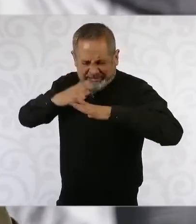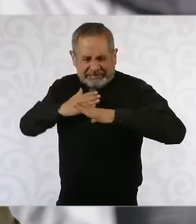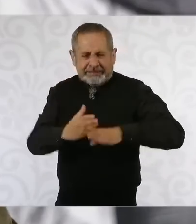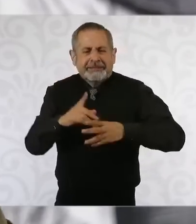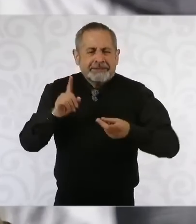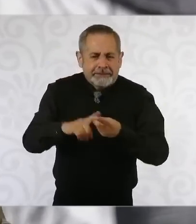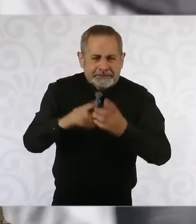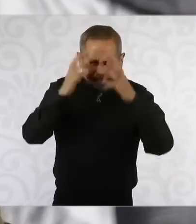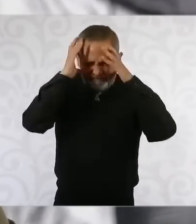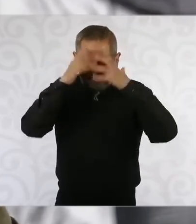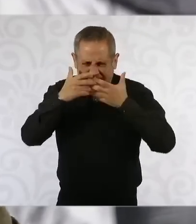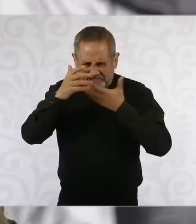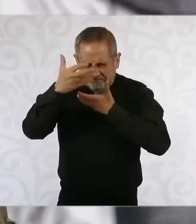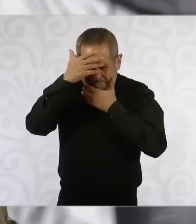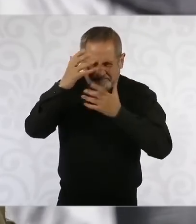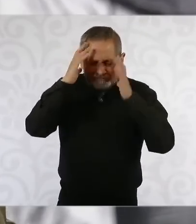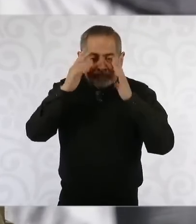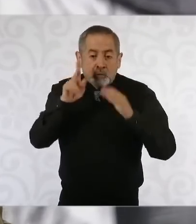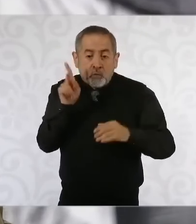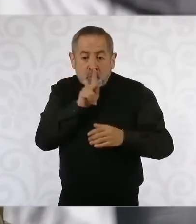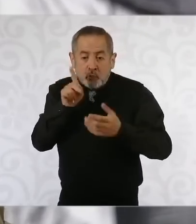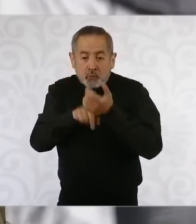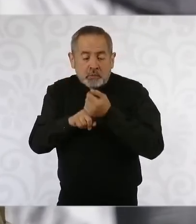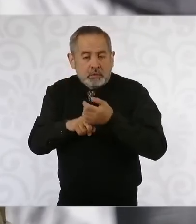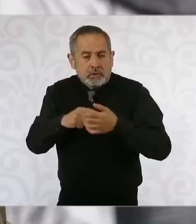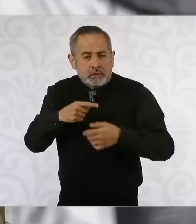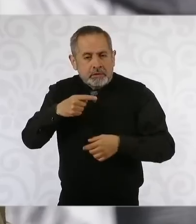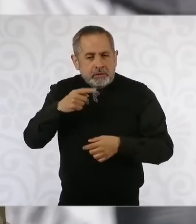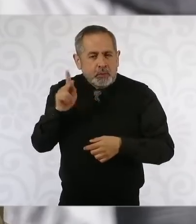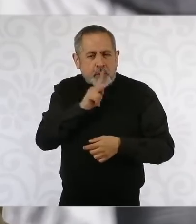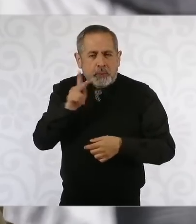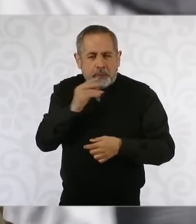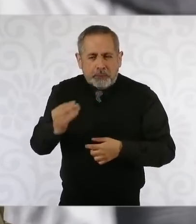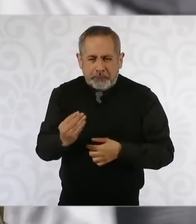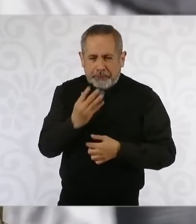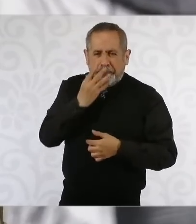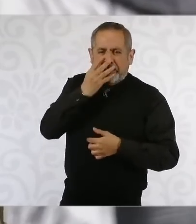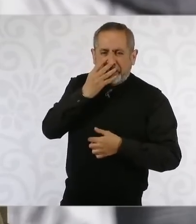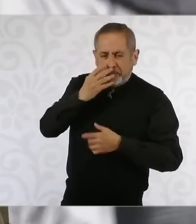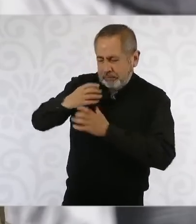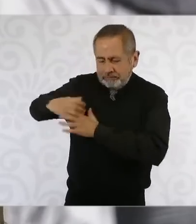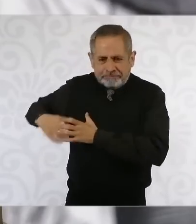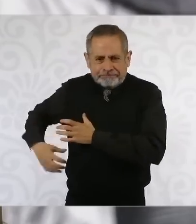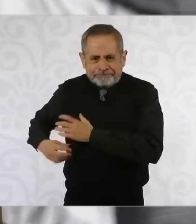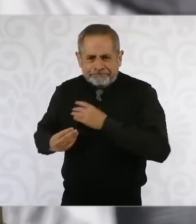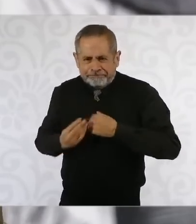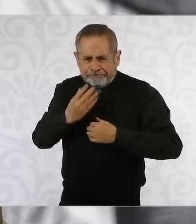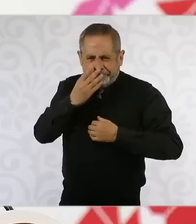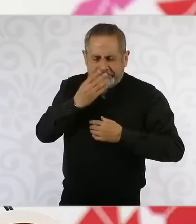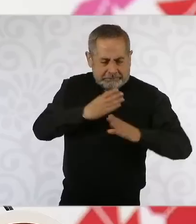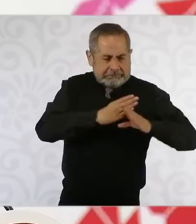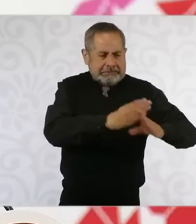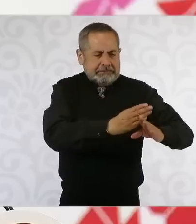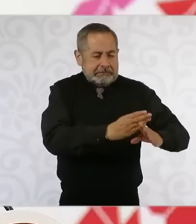máscara y un sistema de ventilación eh eh que evita la entrada de los vapores en el contacto